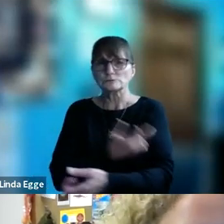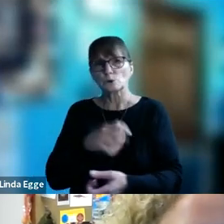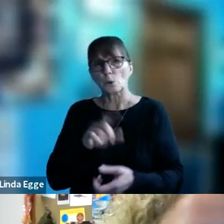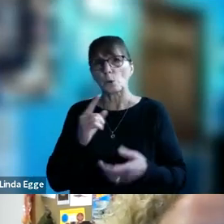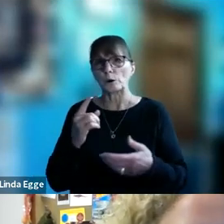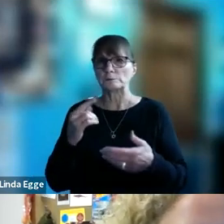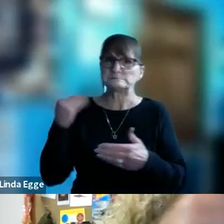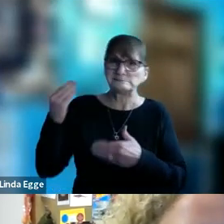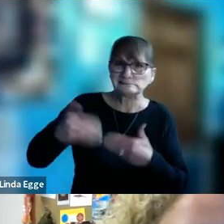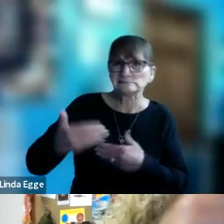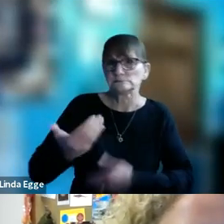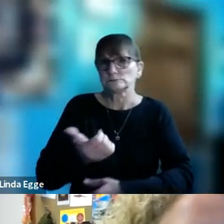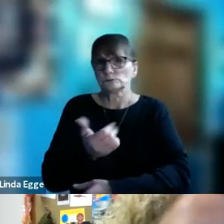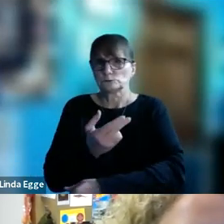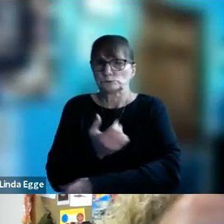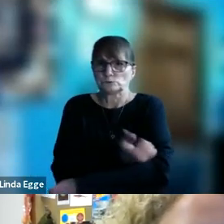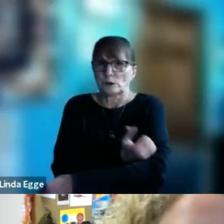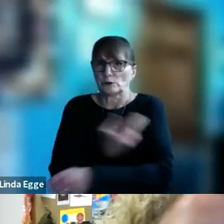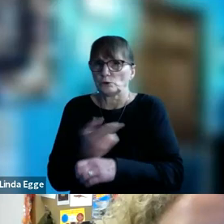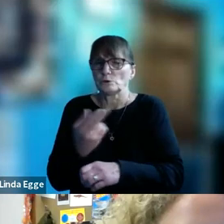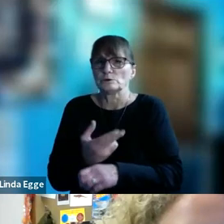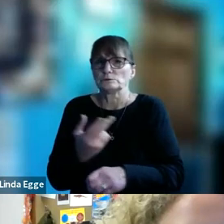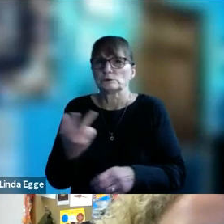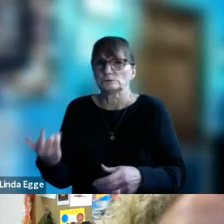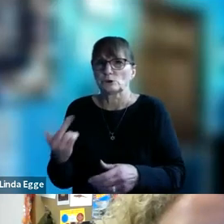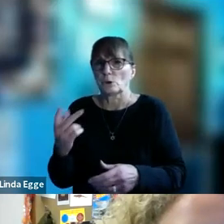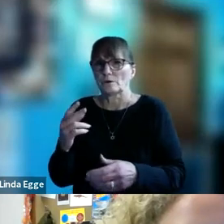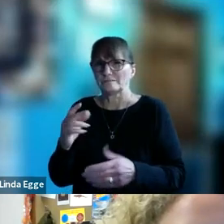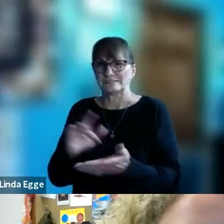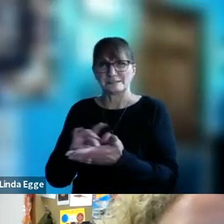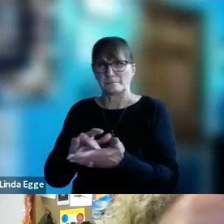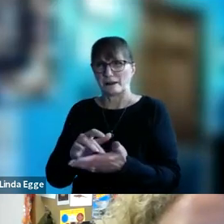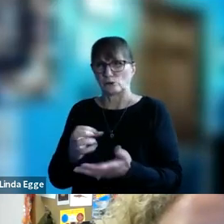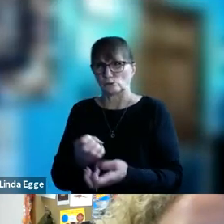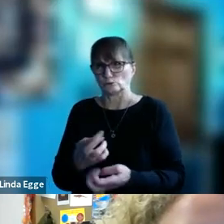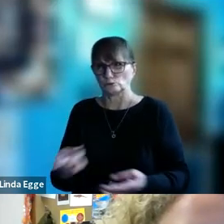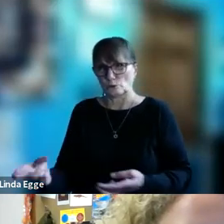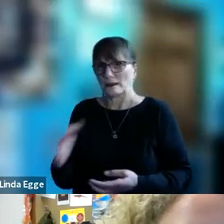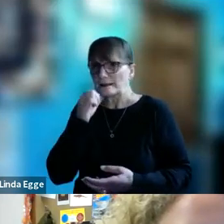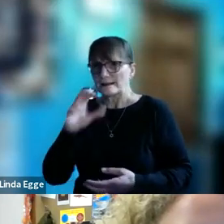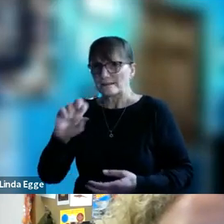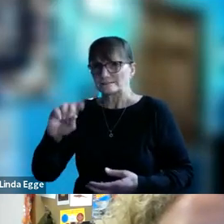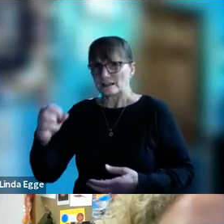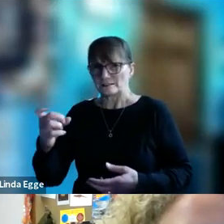Esto sería para un individuo que no tiene un diagnóstico de una fuente médica aceptable. De nuevo, no tiene un diagnóstico un trastorno por consumo de sustancias,